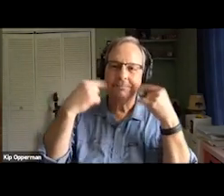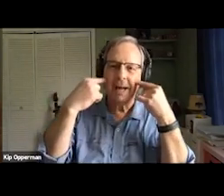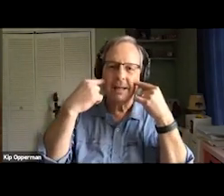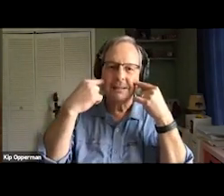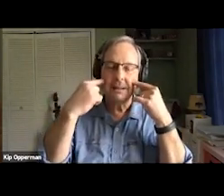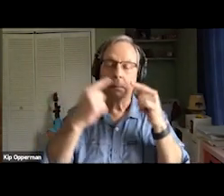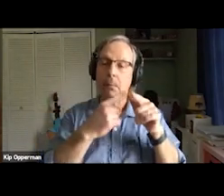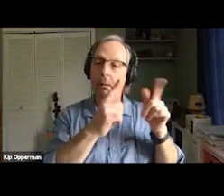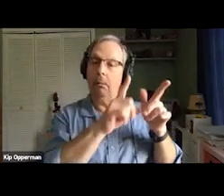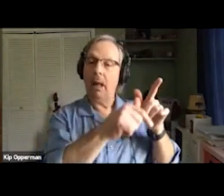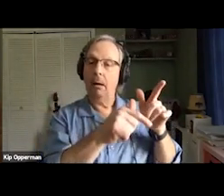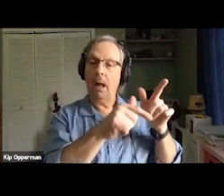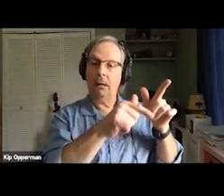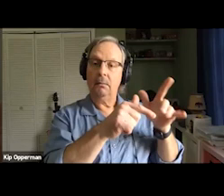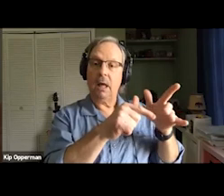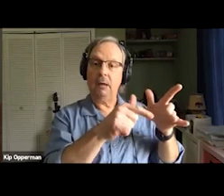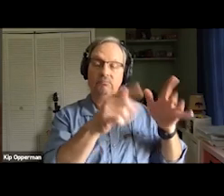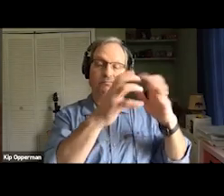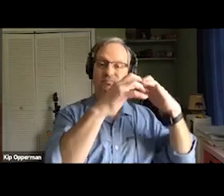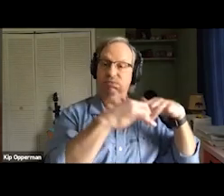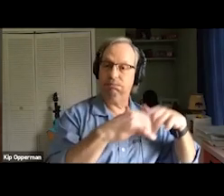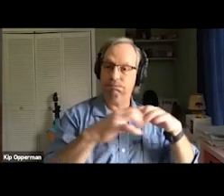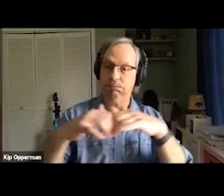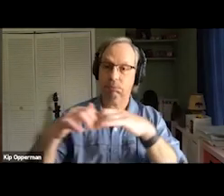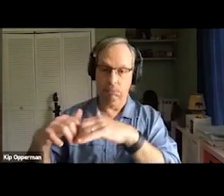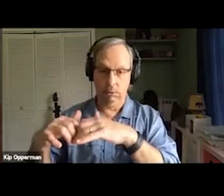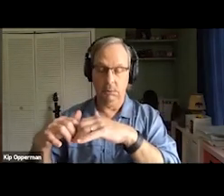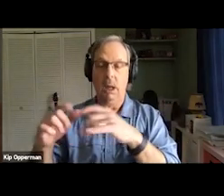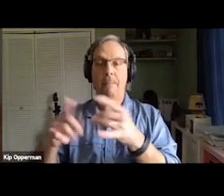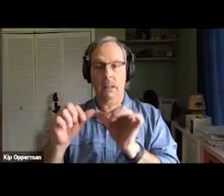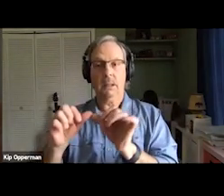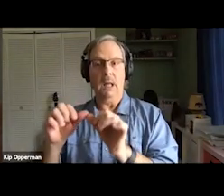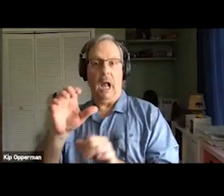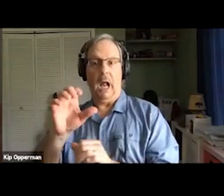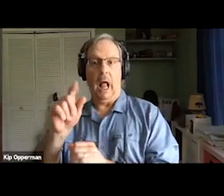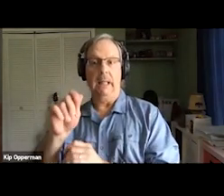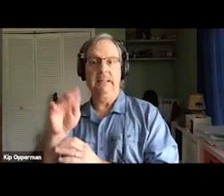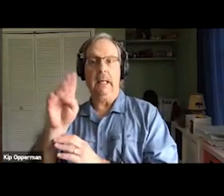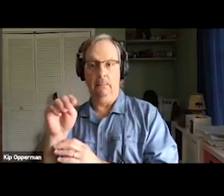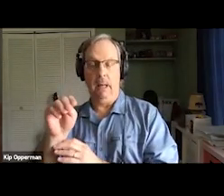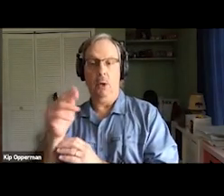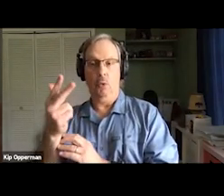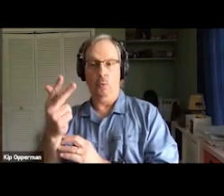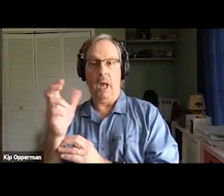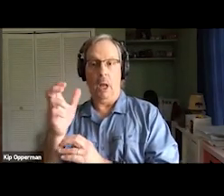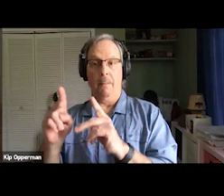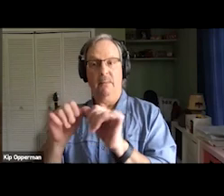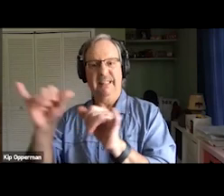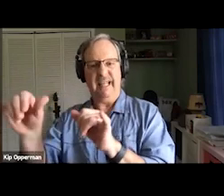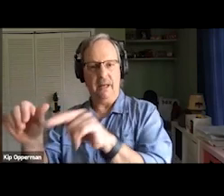pero el coliseo persiste con alrededor de 300 camas allí. Y tuvimos un Zamboni, ¿cuántas clínicas obtienen un Zamboni?